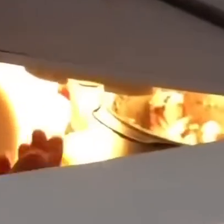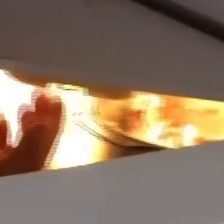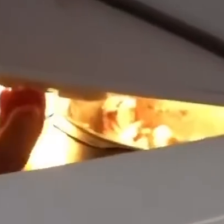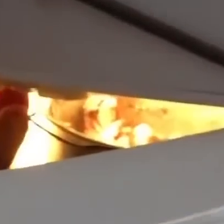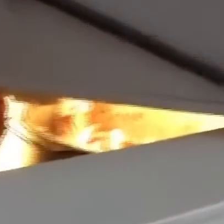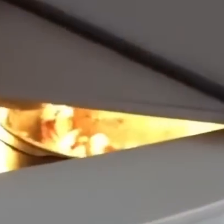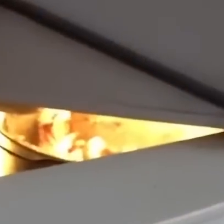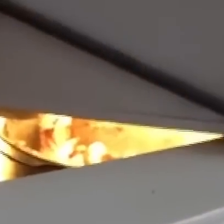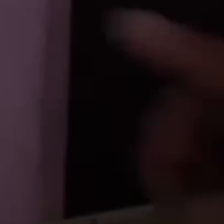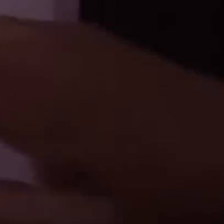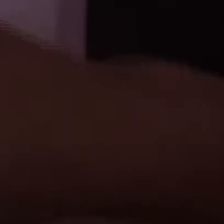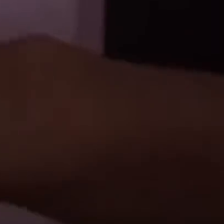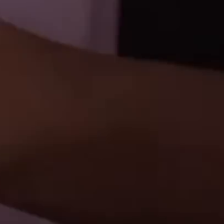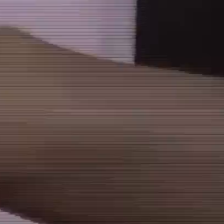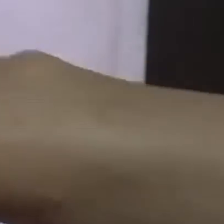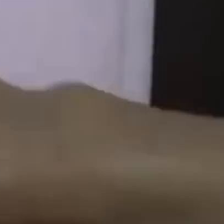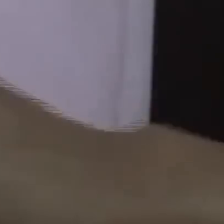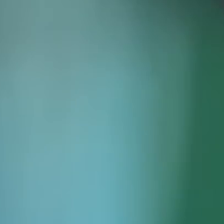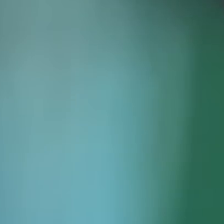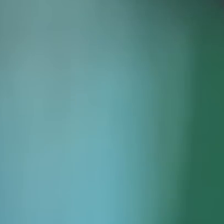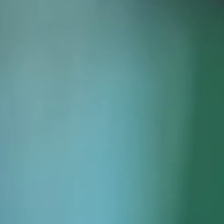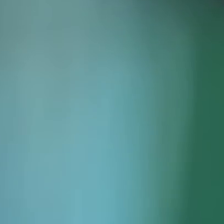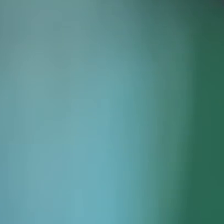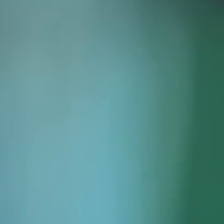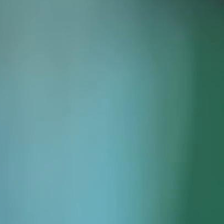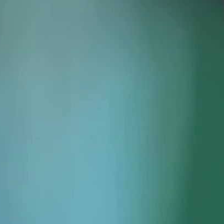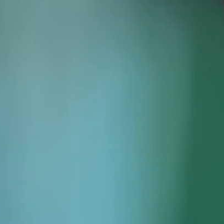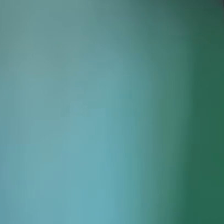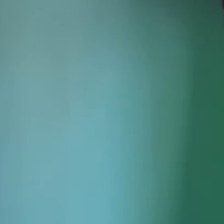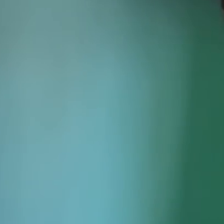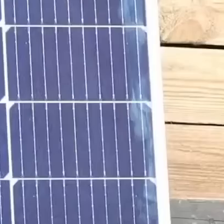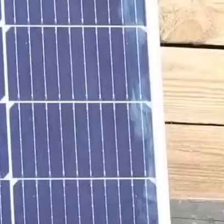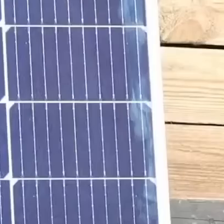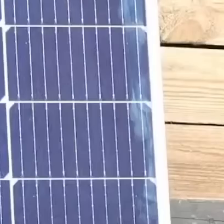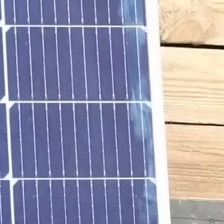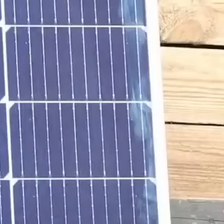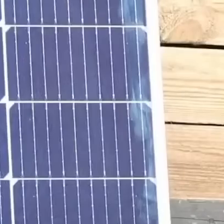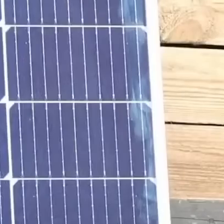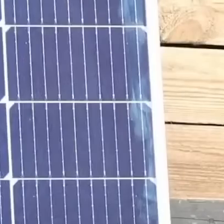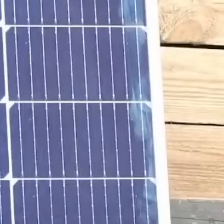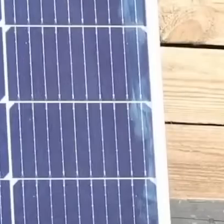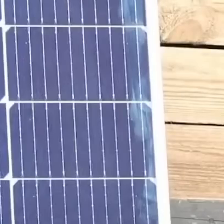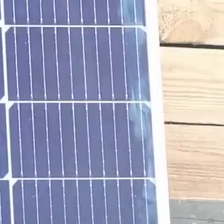Manuel López Obrador para reducir los costos de la electricidad en Baja California y además